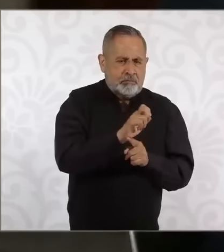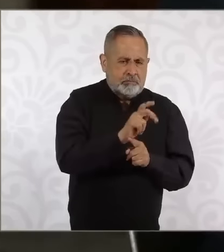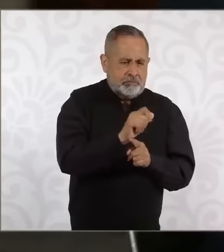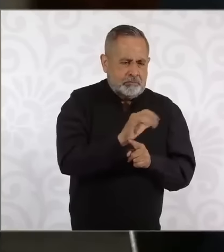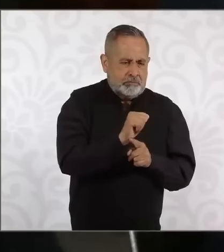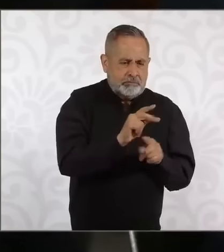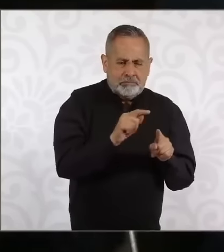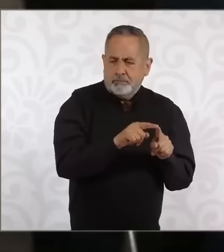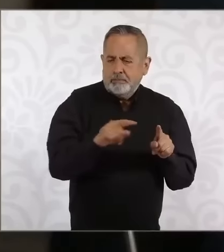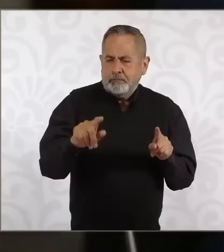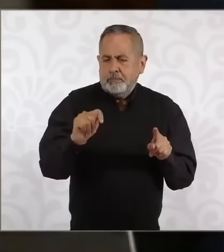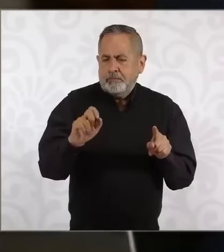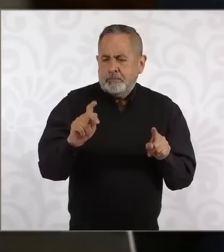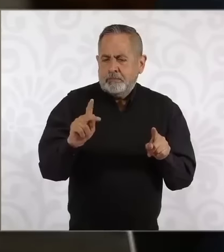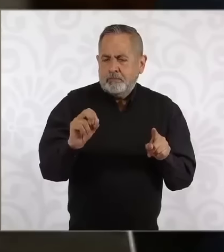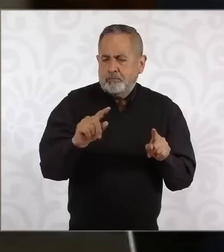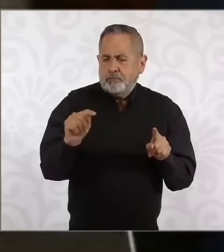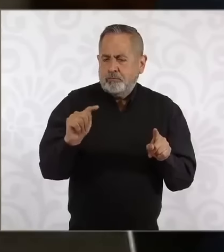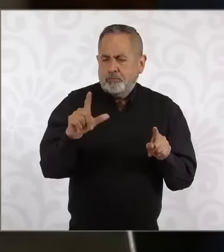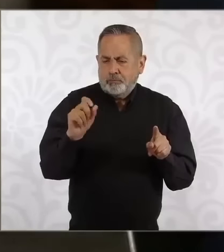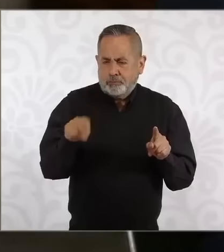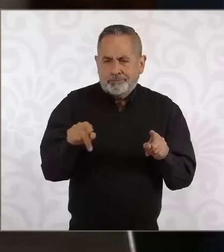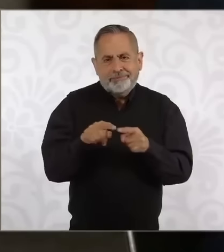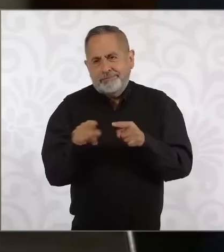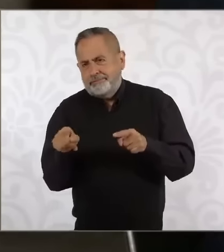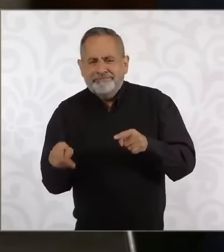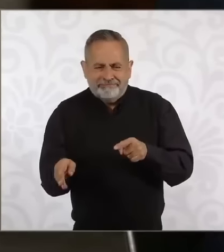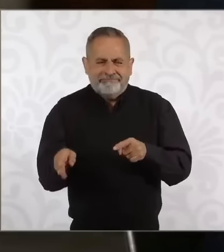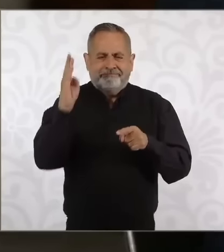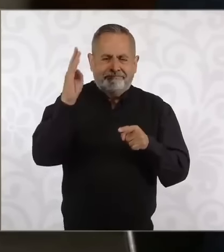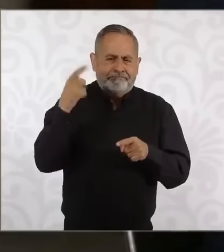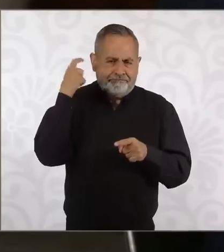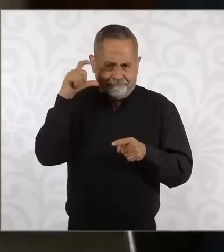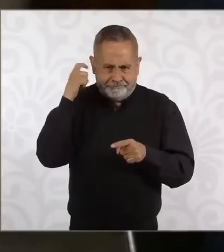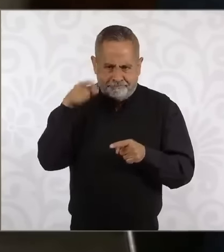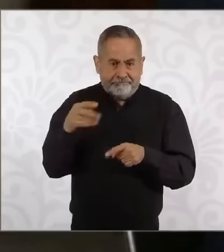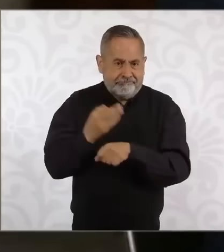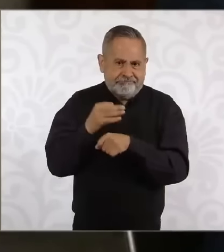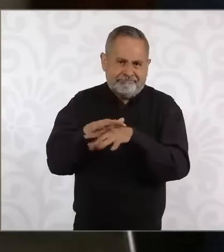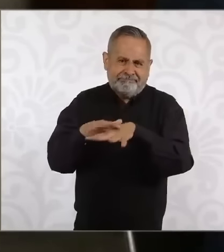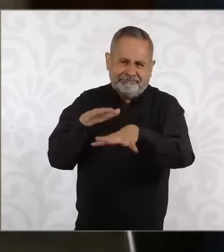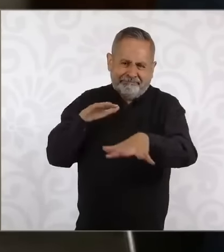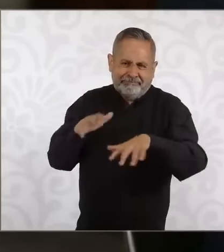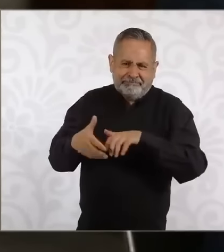que es la salida justamente hacia Querétaro y que está saturada por eh tráilers y por